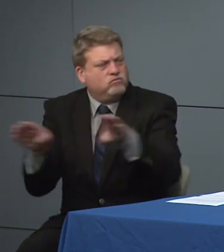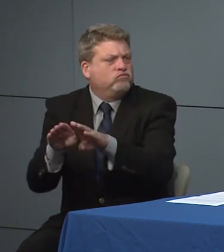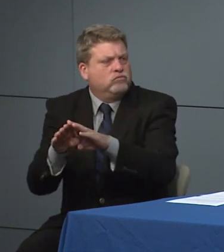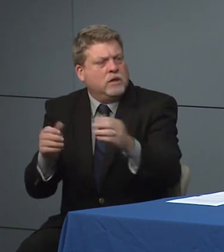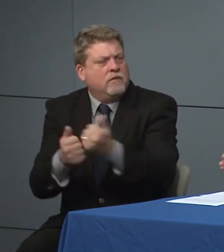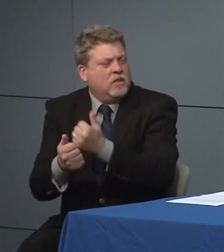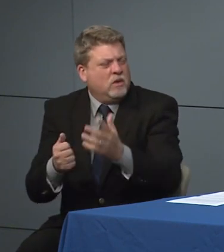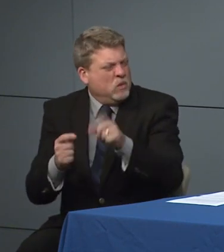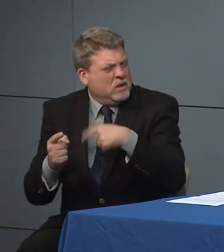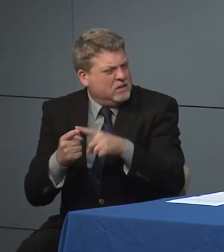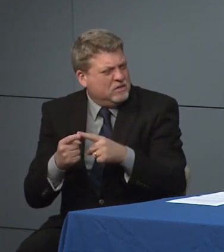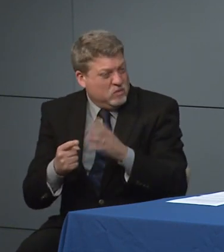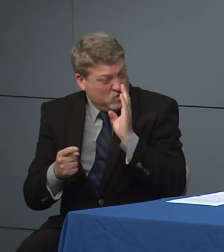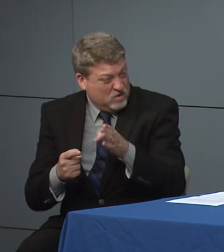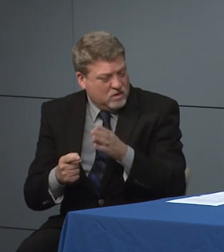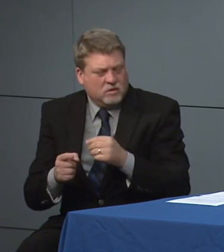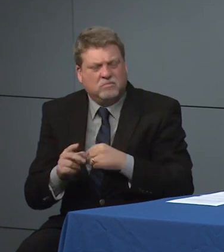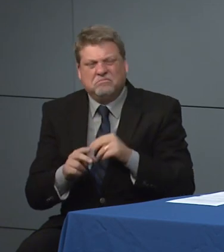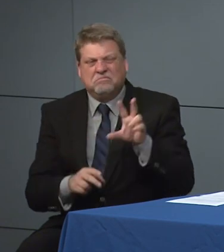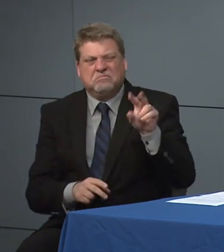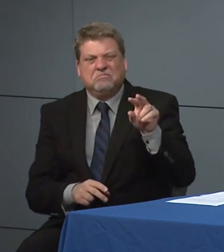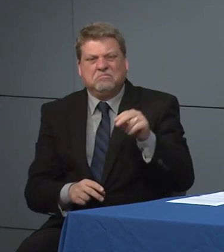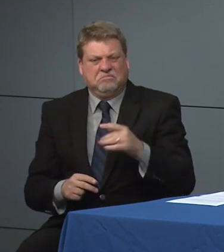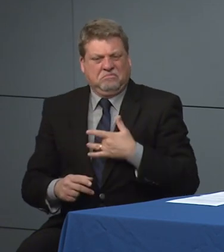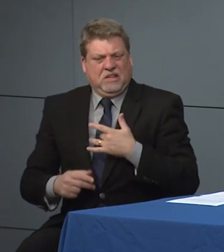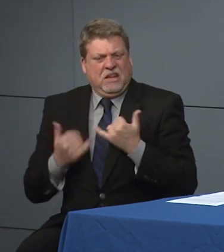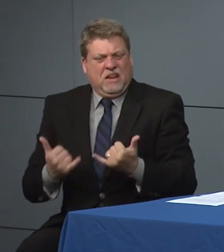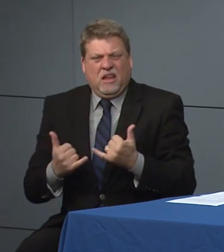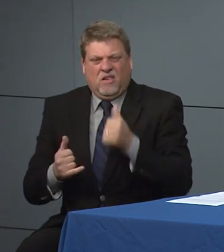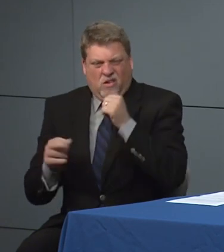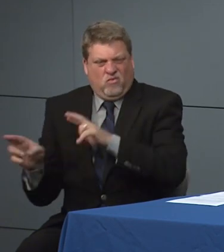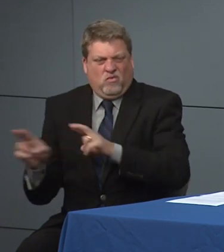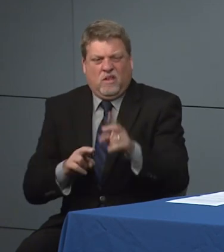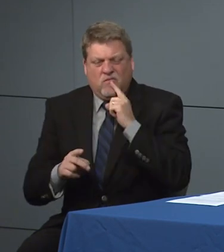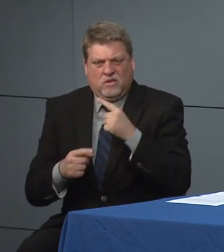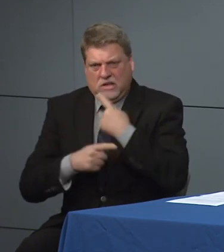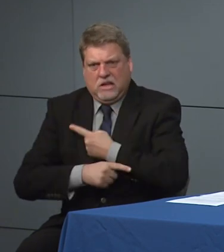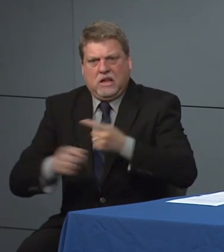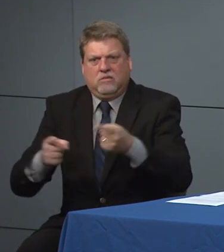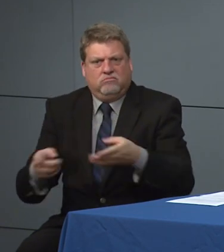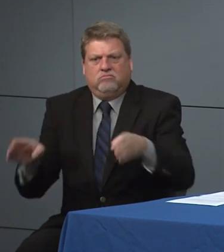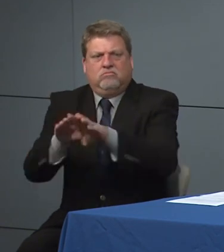nana, no creo que hemos llegado ahí hay muchos pasos antes de llegar ahí.